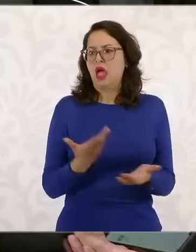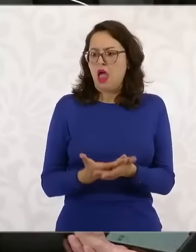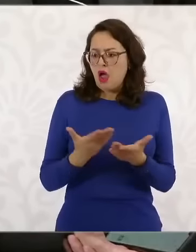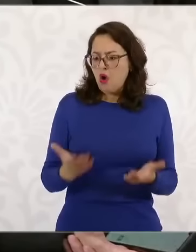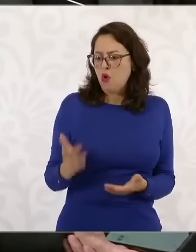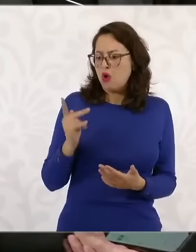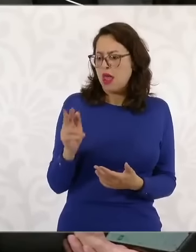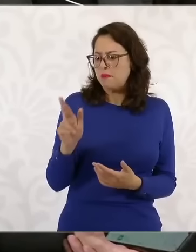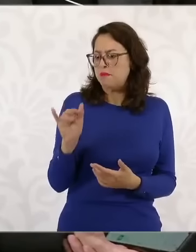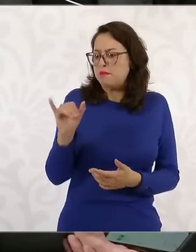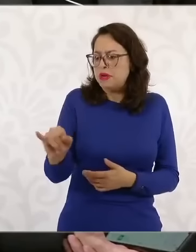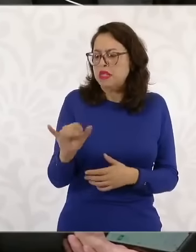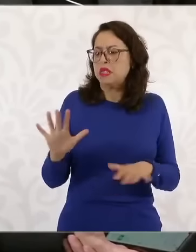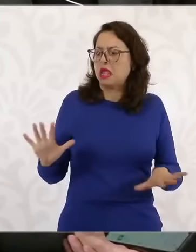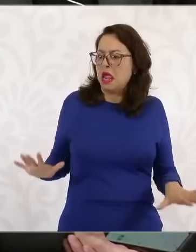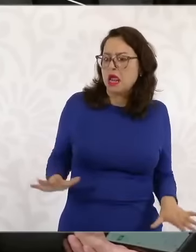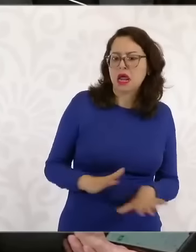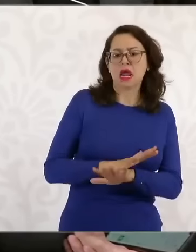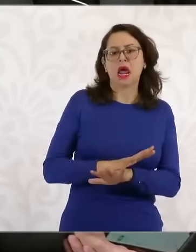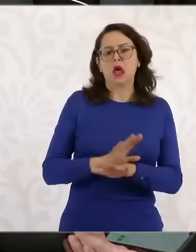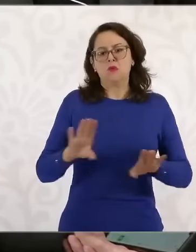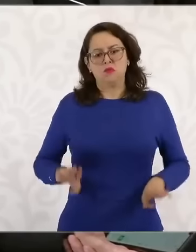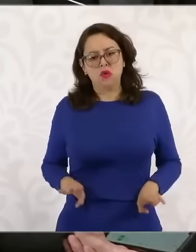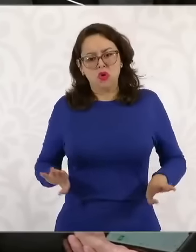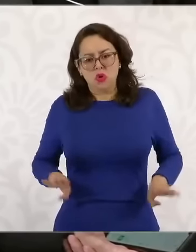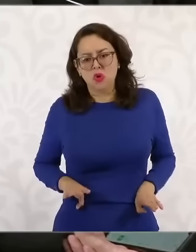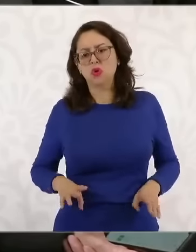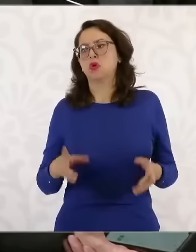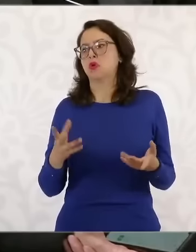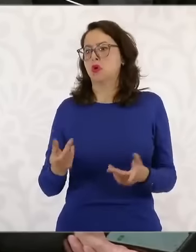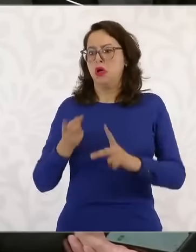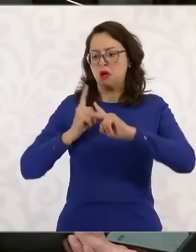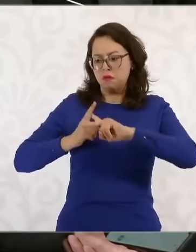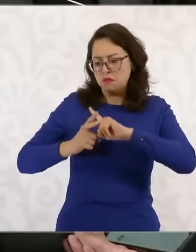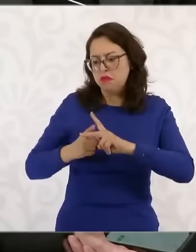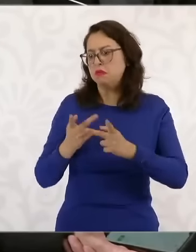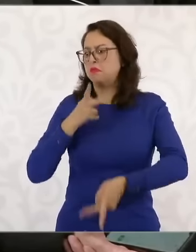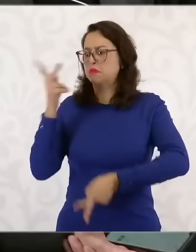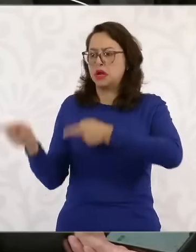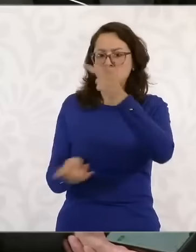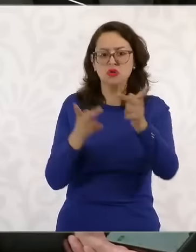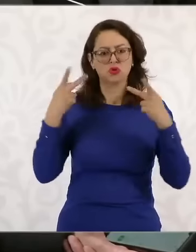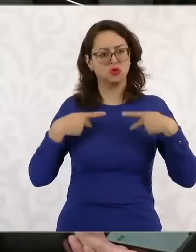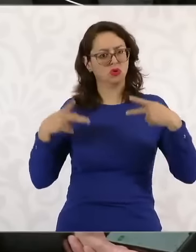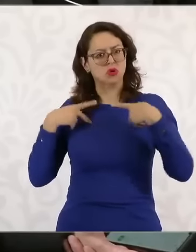va a realizar recorridos este entre la gente, va a a escuchar a la ciudadanía. Digo, bueno,